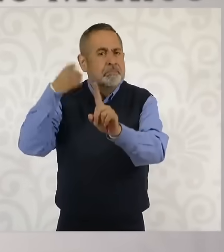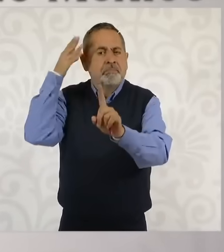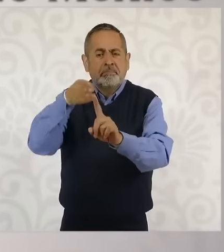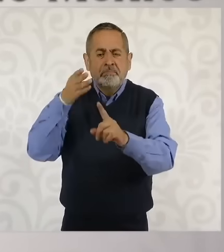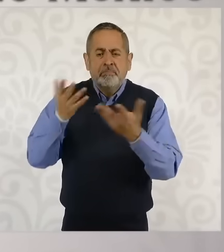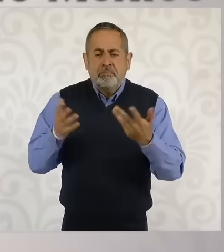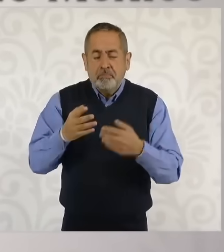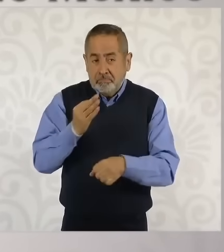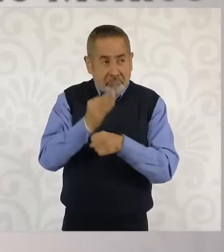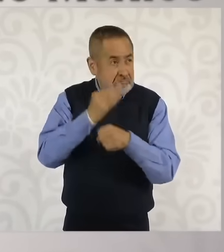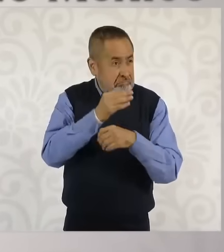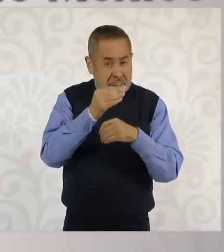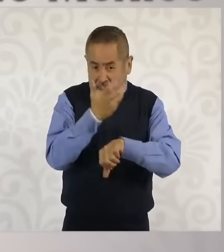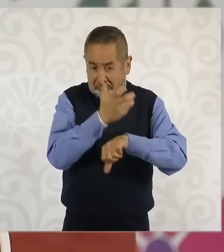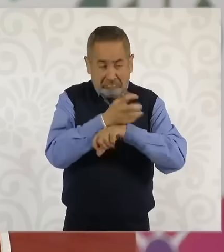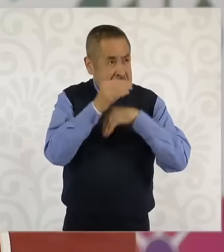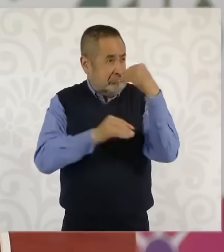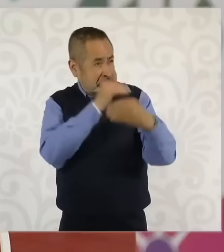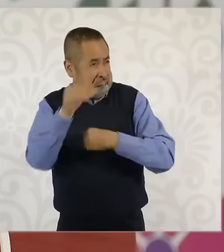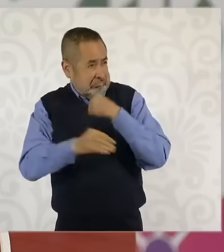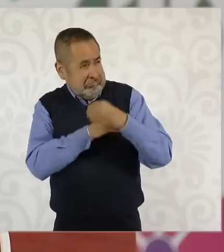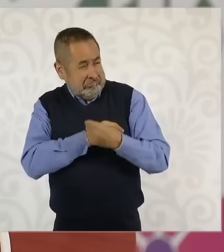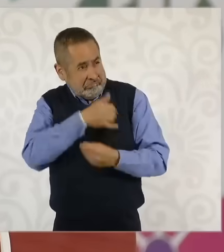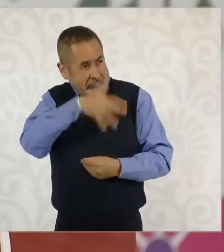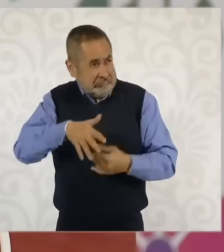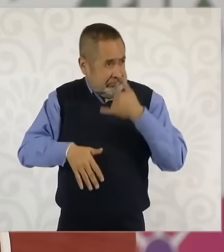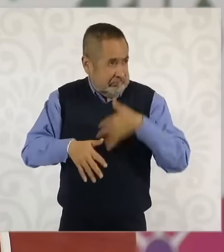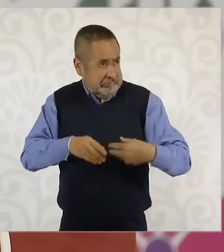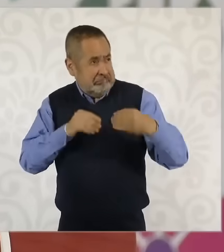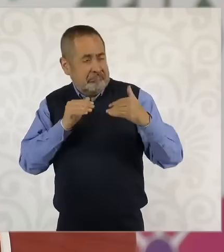en ninguna confrontación con el gobierno de Estados Unidos, eh no le conviene a nadie.